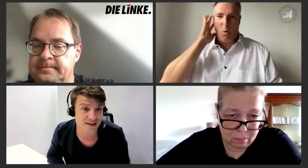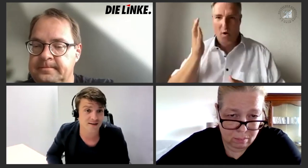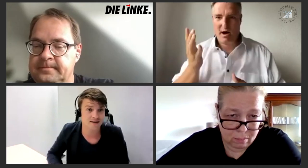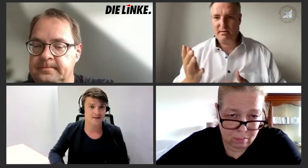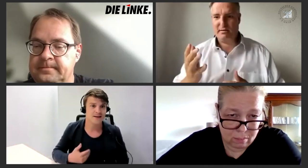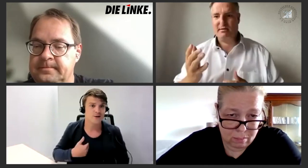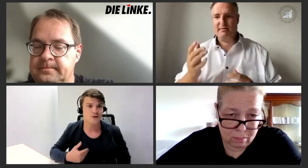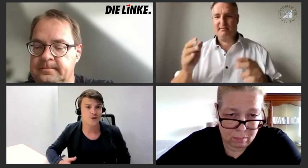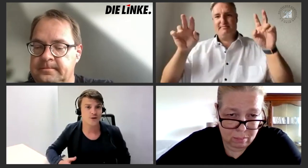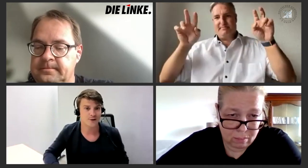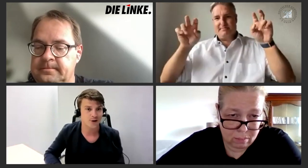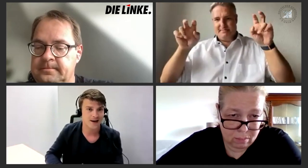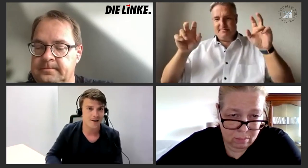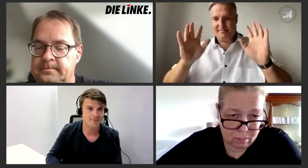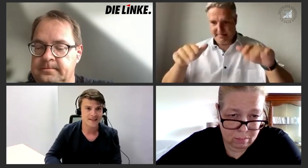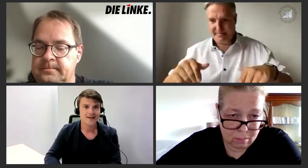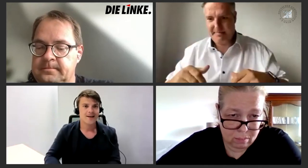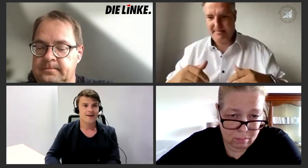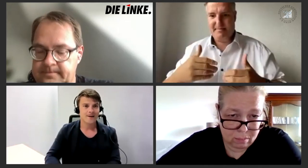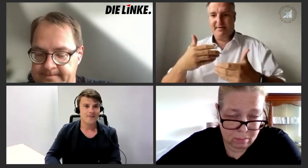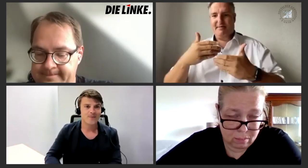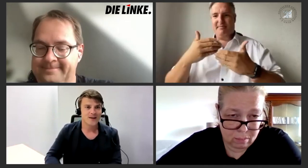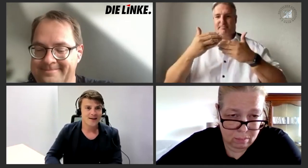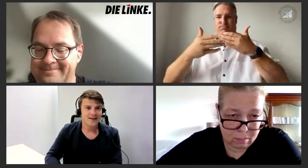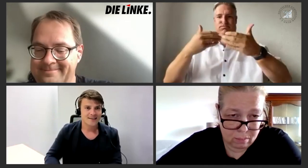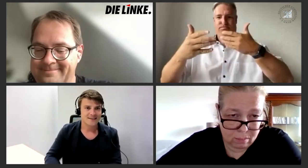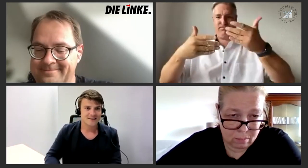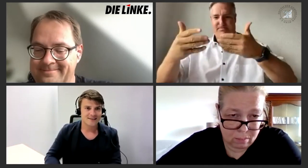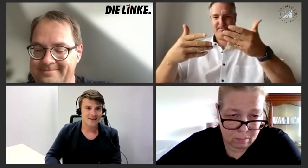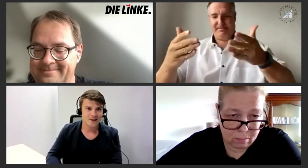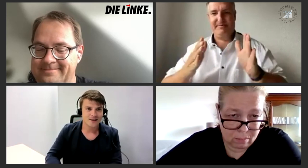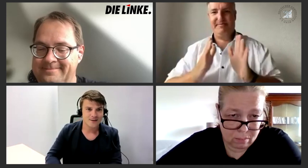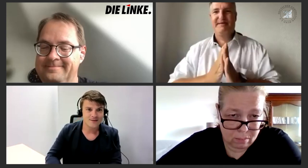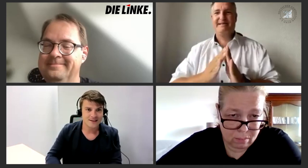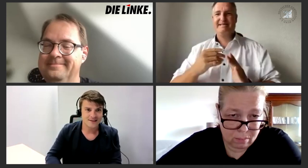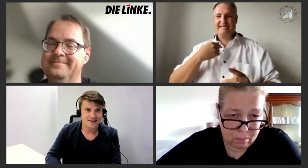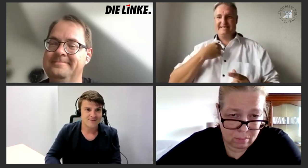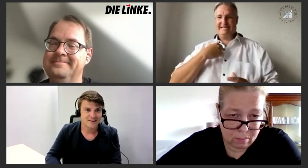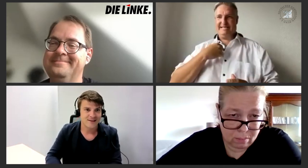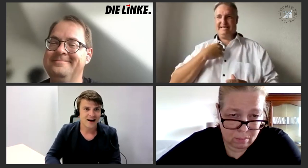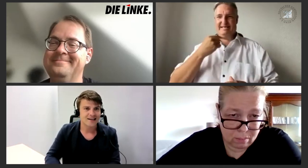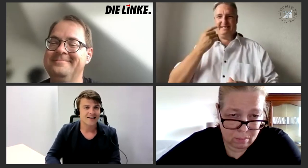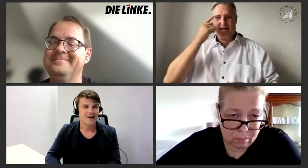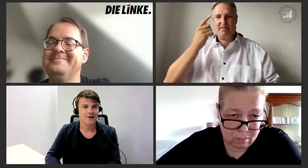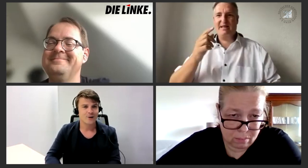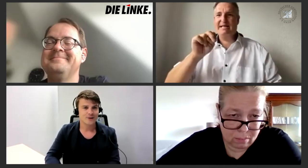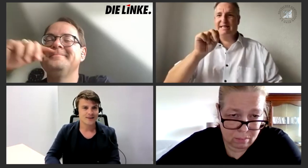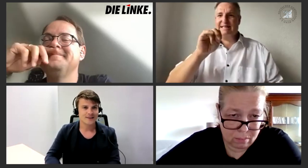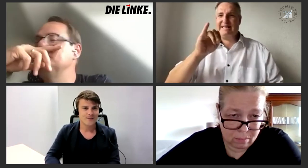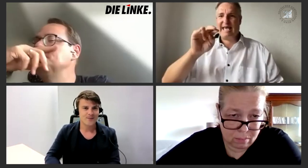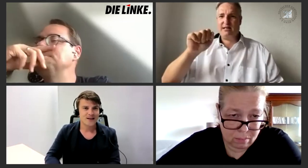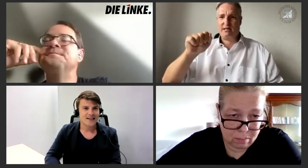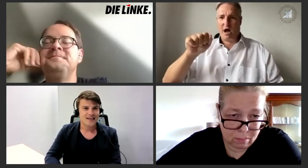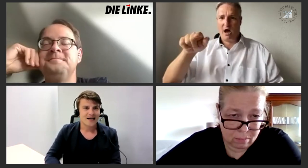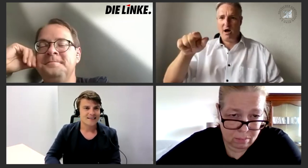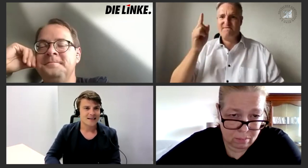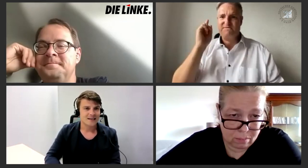auch getwittert, dass wir sowieso nichts gehört haben. Das ist dann sehr viral gegangen.